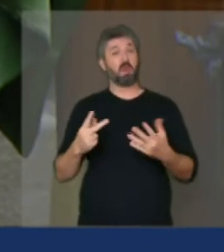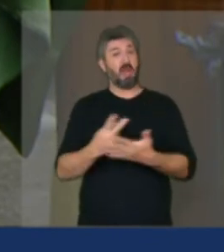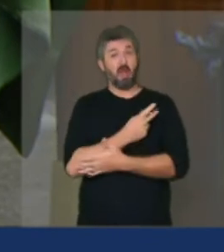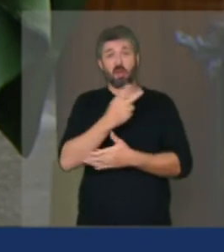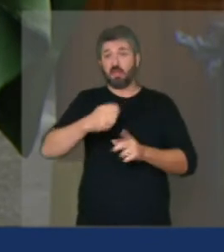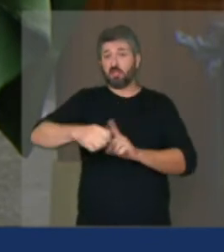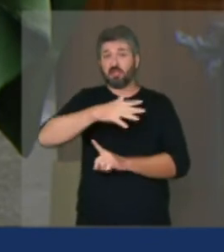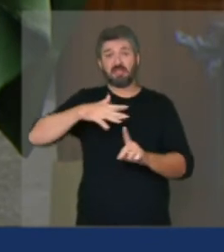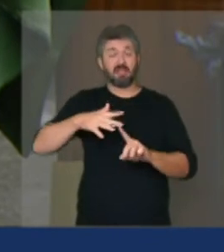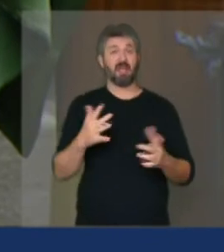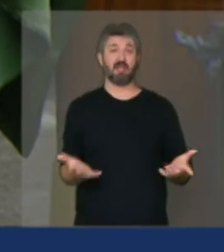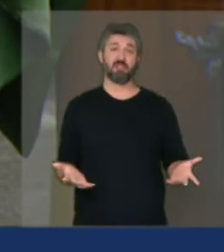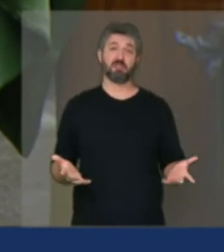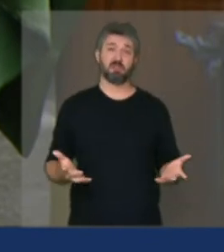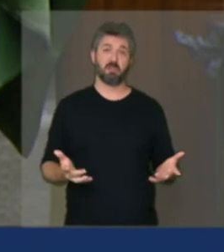SOCIEDADE. A GENTE PASSA POR MUITAS, MUITAS E MUITAS